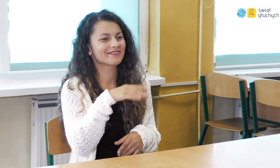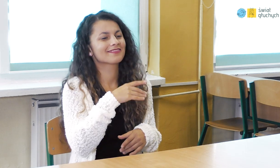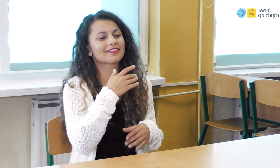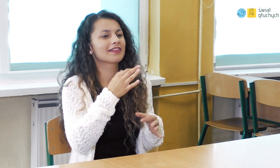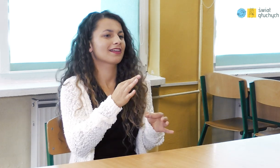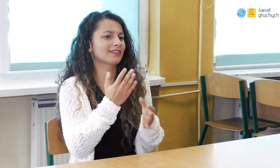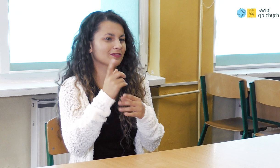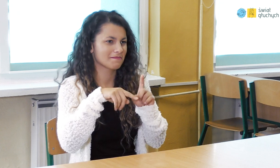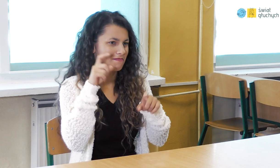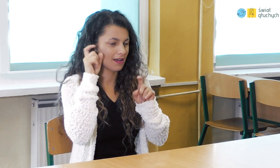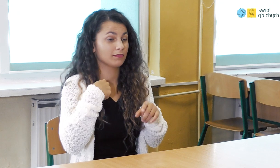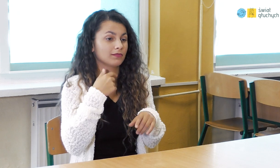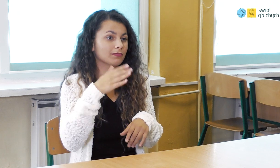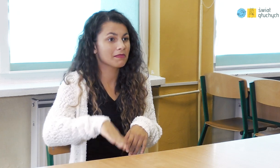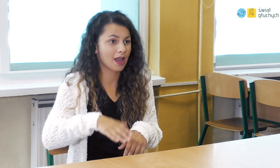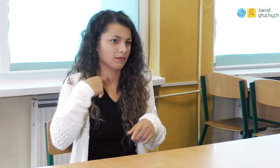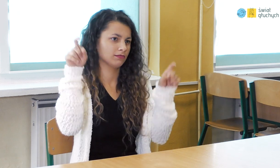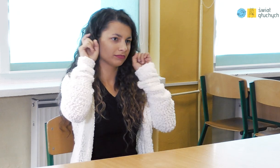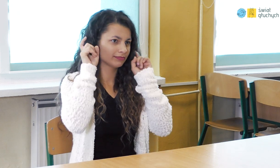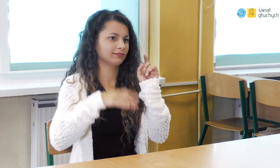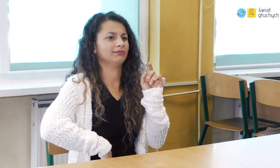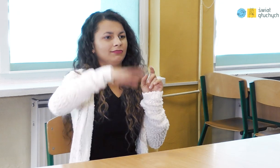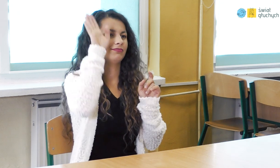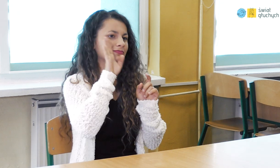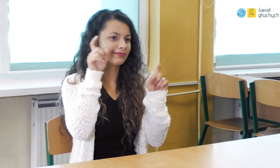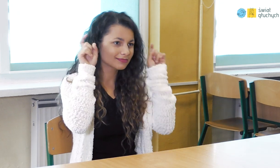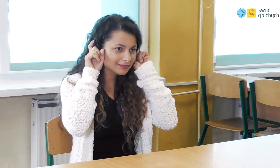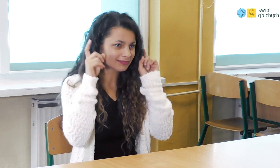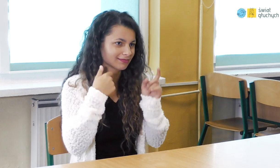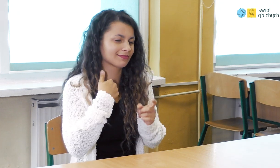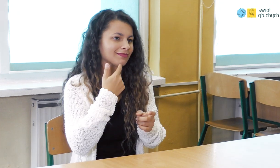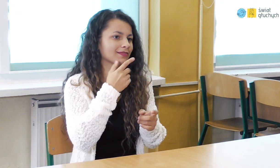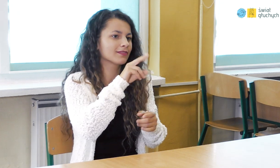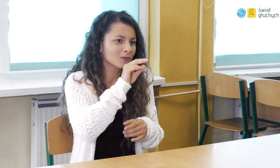Oboje taki mieli. Teraz mamy normalne aparaty. Od najmłodszych lat noszę aparaty słuchowe.